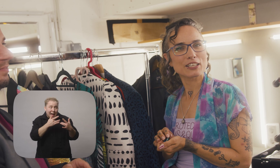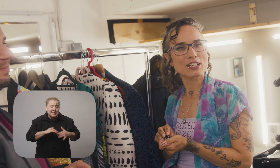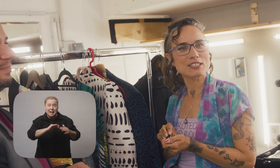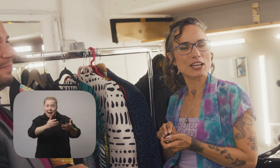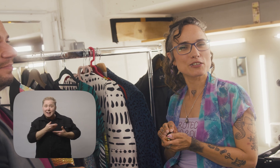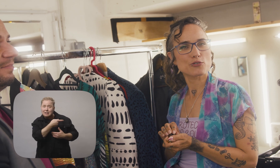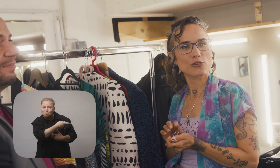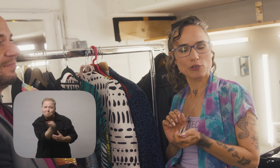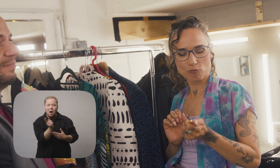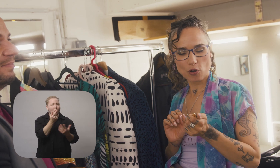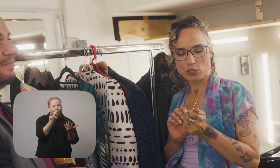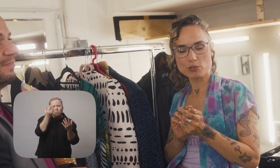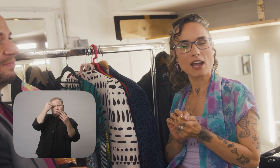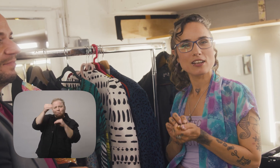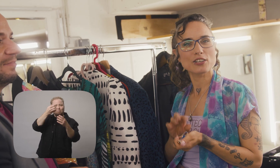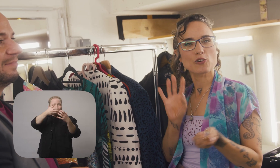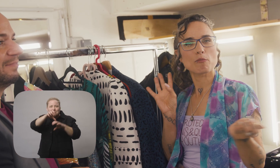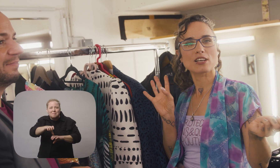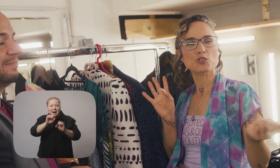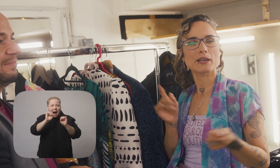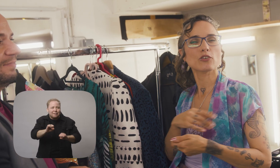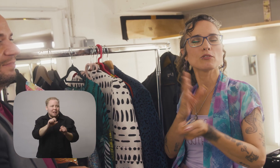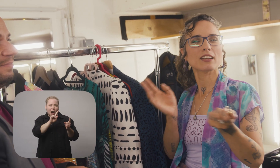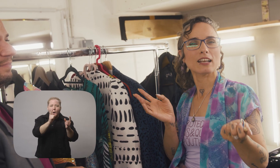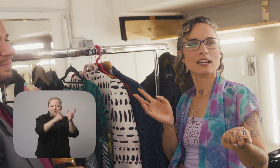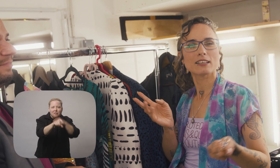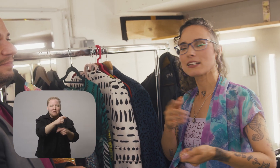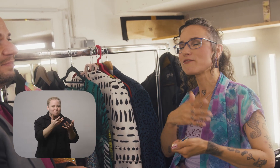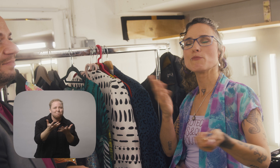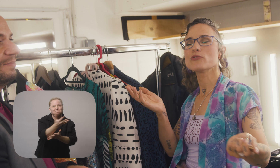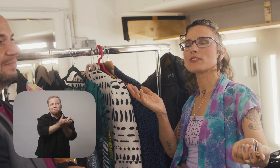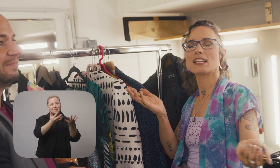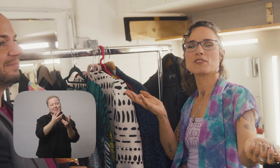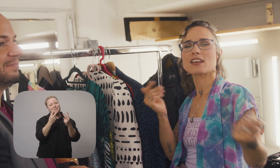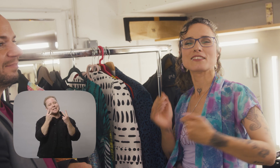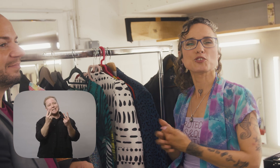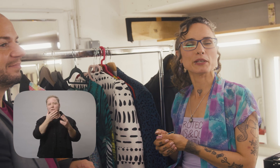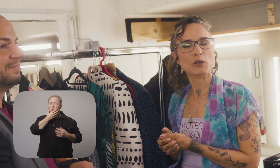jederzeit euch zu beteiligen in den Kommentarspalten, auch untereinander. Wir müssen alle miteinander ins Gespräch kommen.